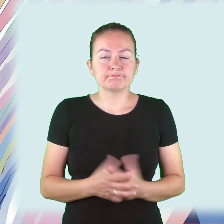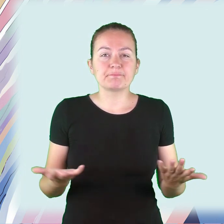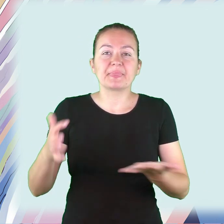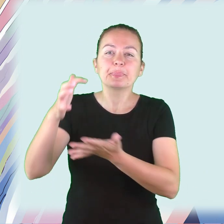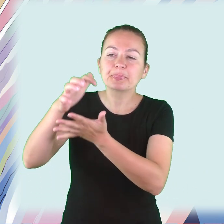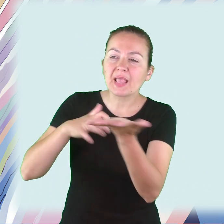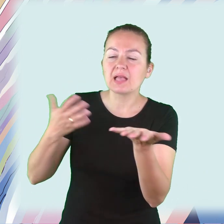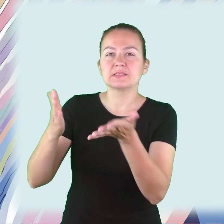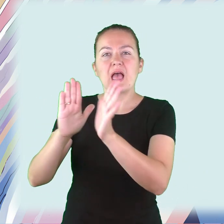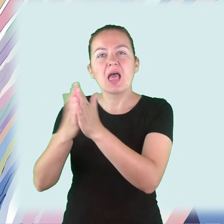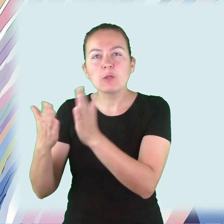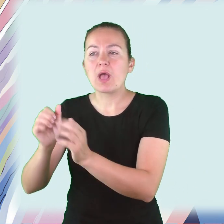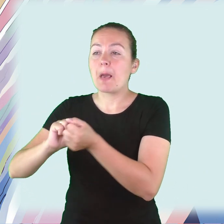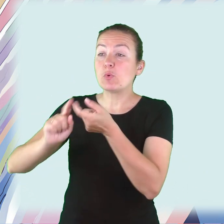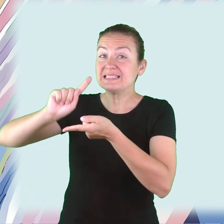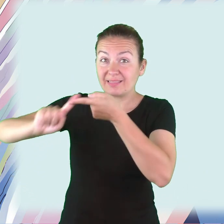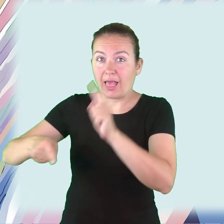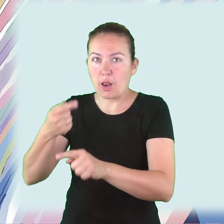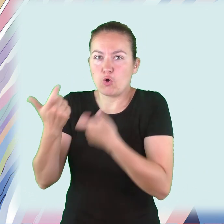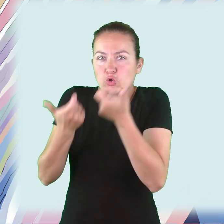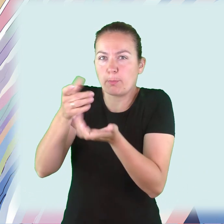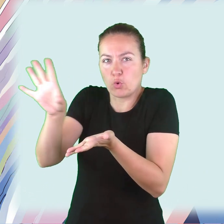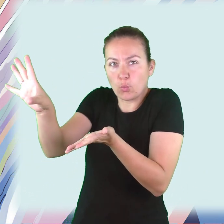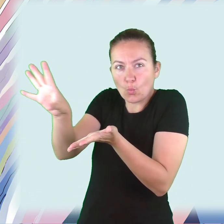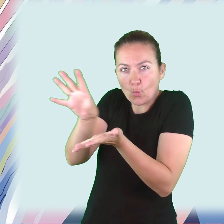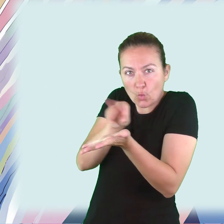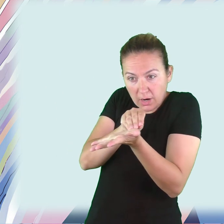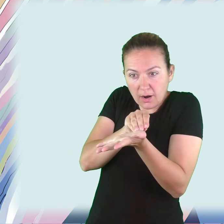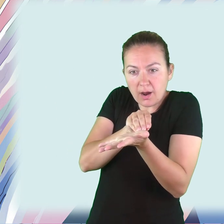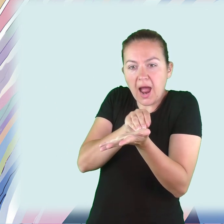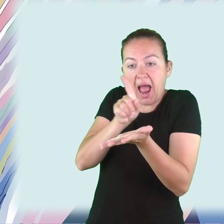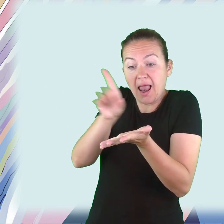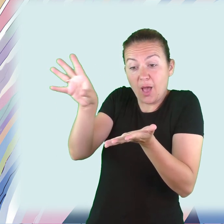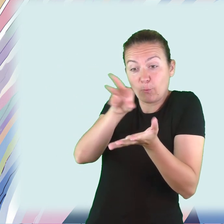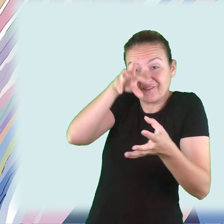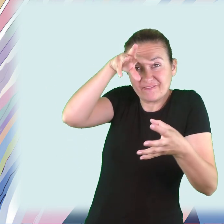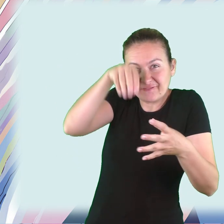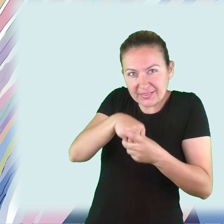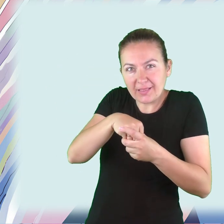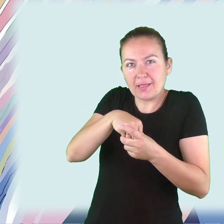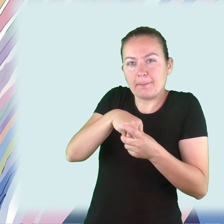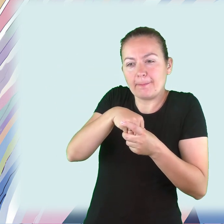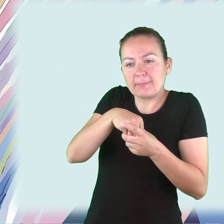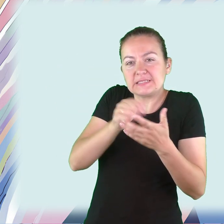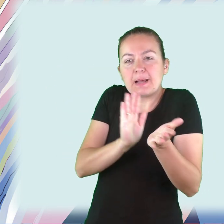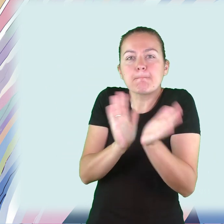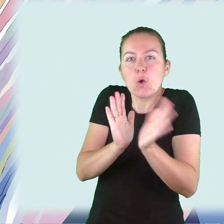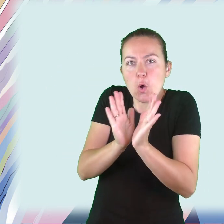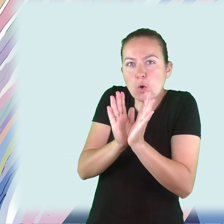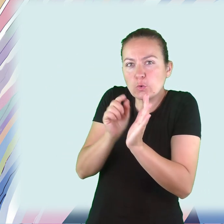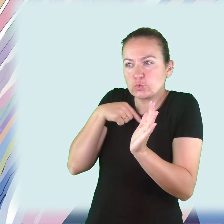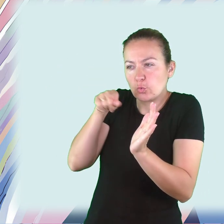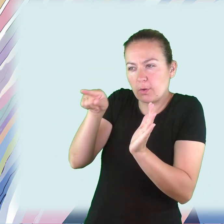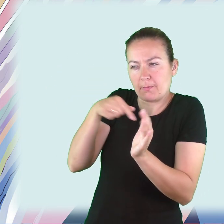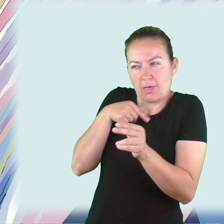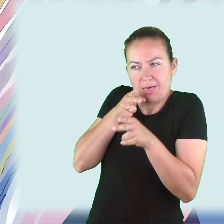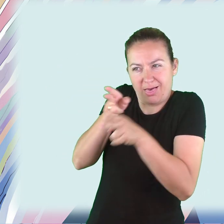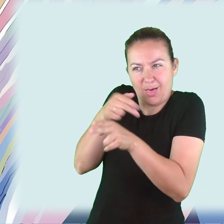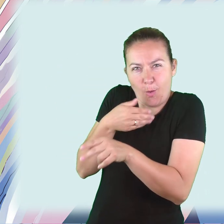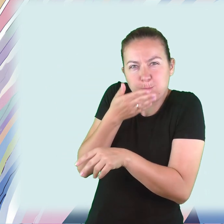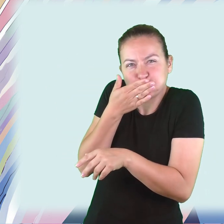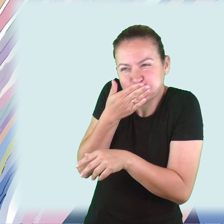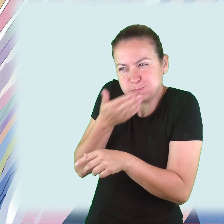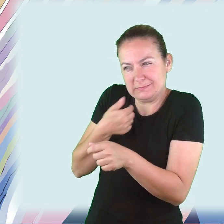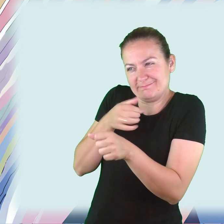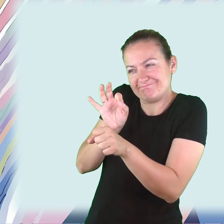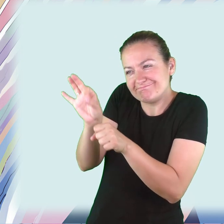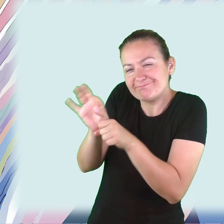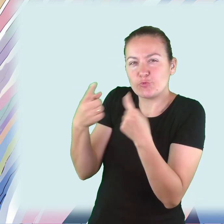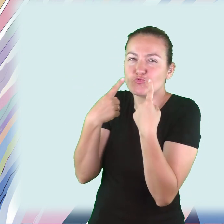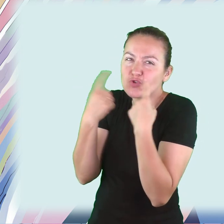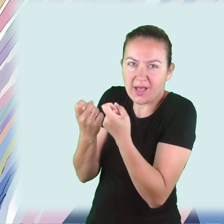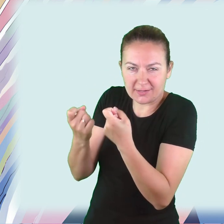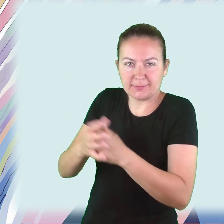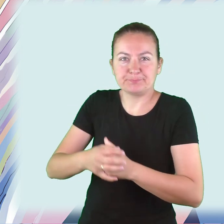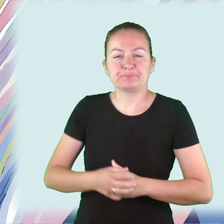Parodia to naśladowanie jakiegoś utworu literackiego lub stylu, ale w taki sposób, aby go ośmieszyć. Parodia wyśmiewa jakiś utwór lub styl, żartuje z niego.